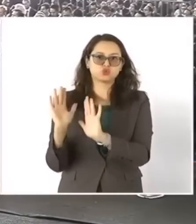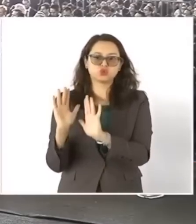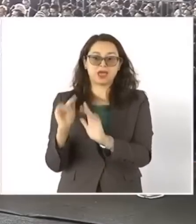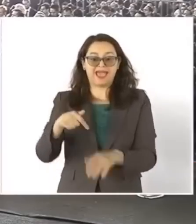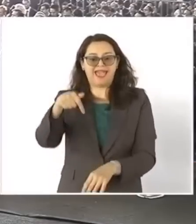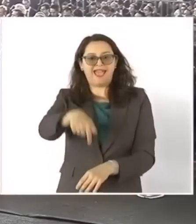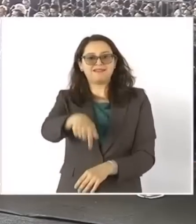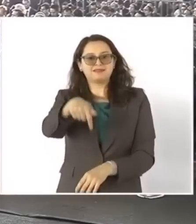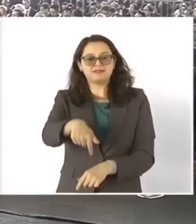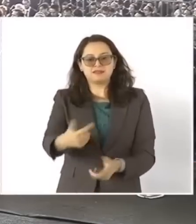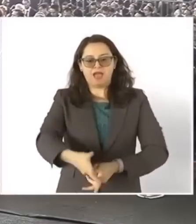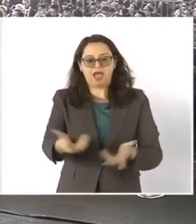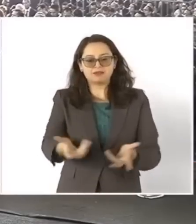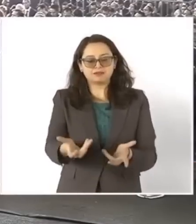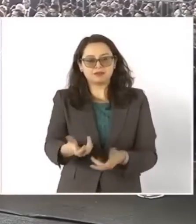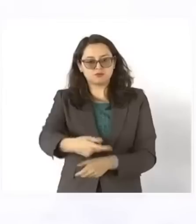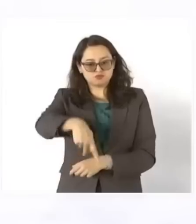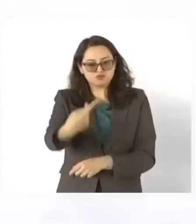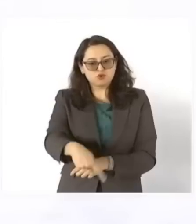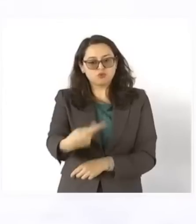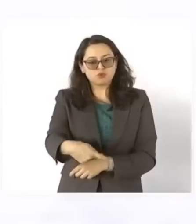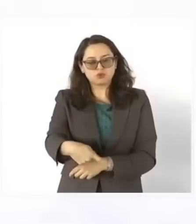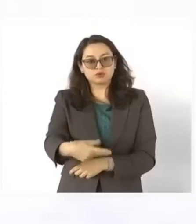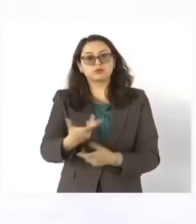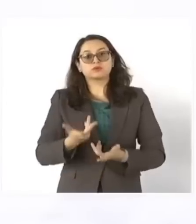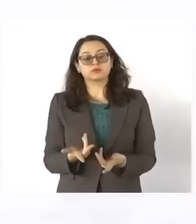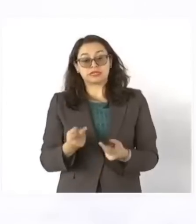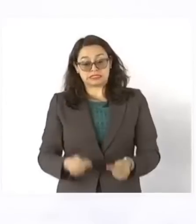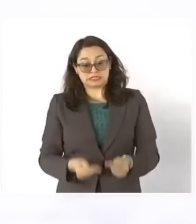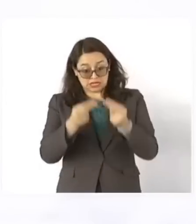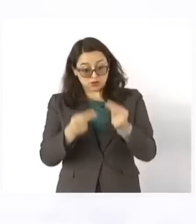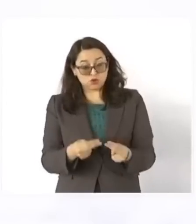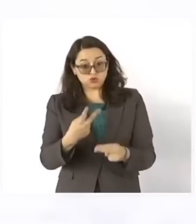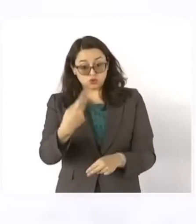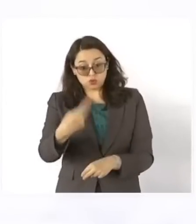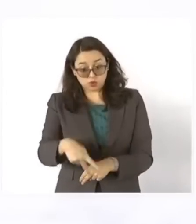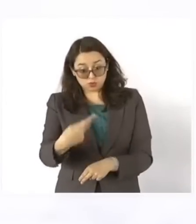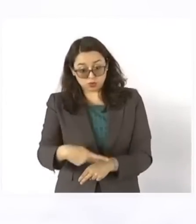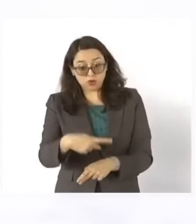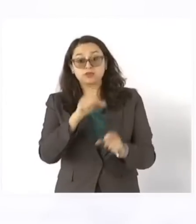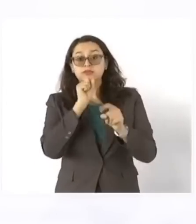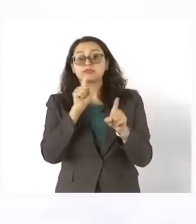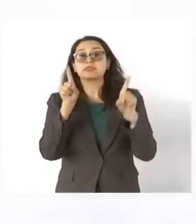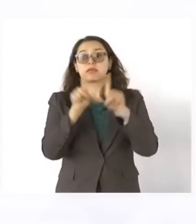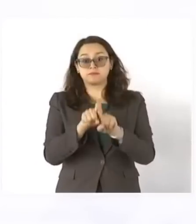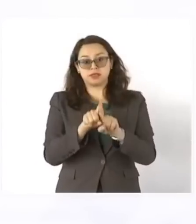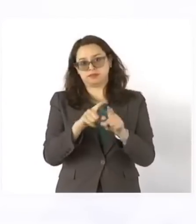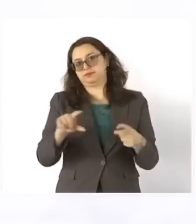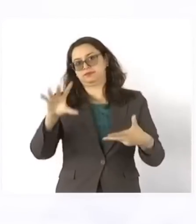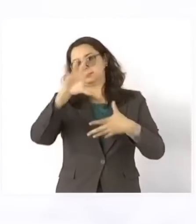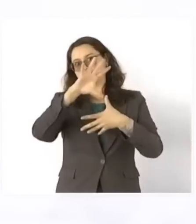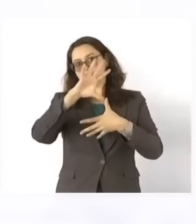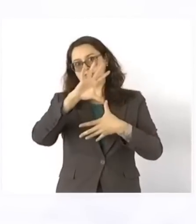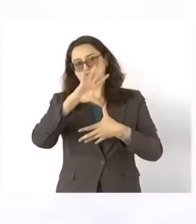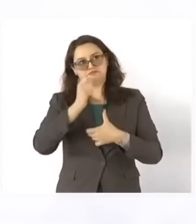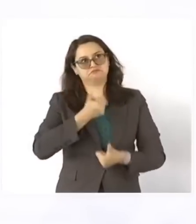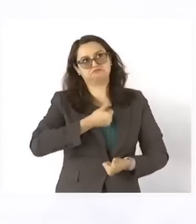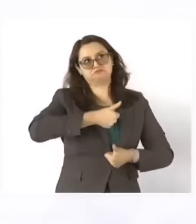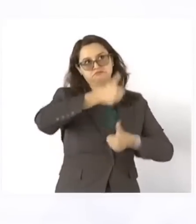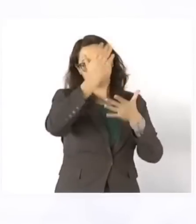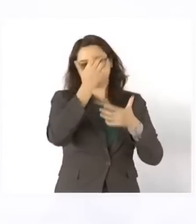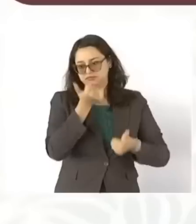más en México no solamente para nuestro mercado sino también para el mercado regional adelante